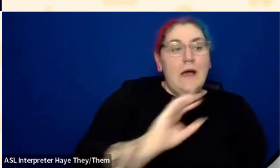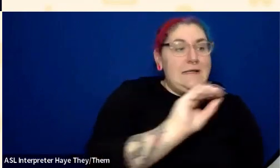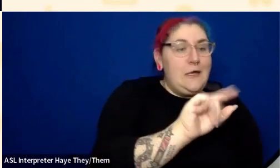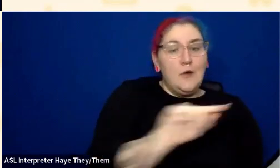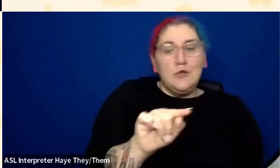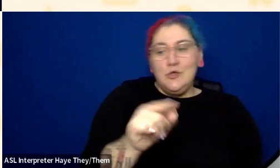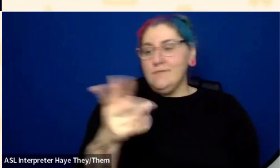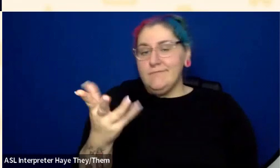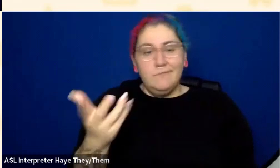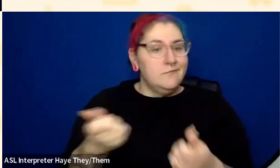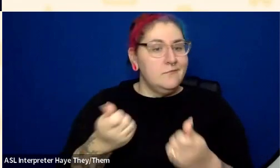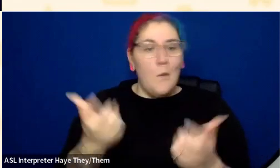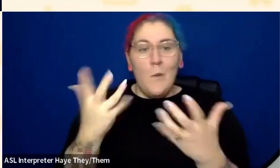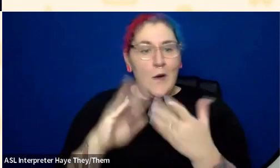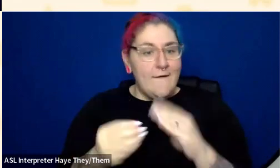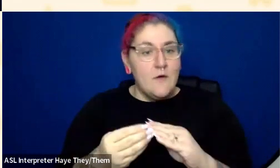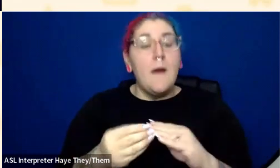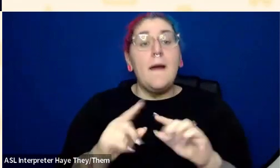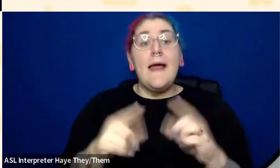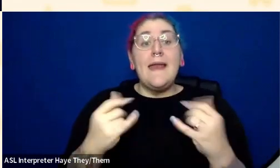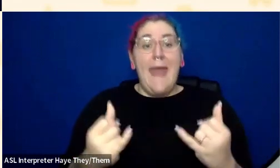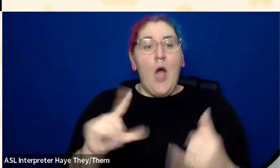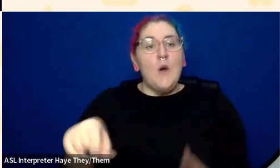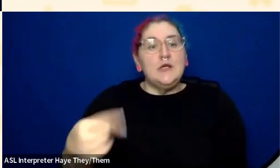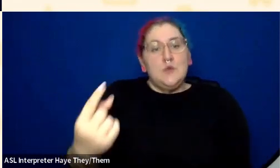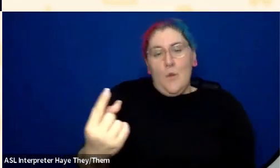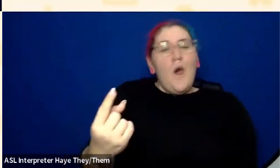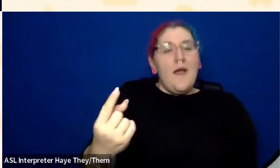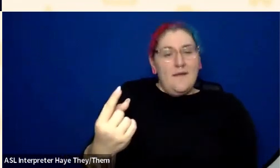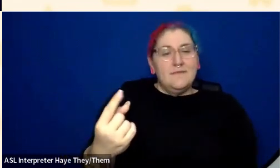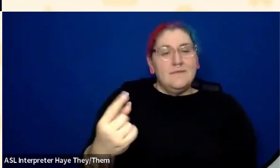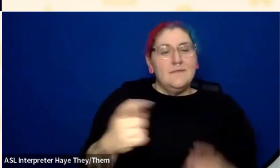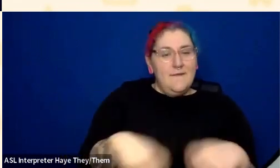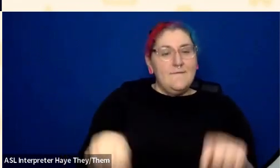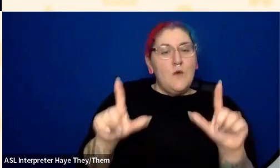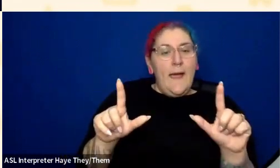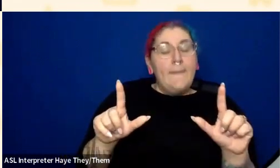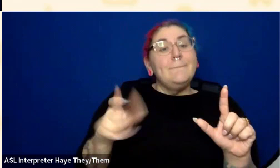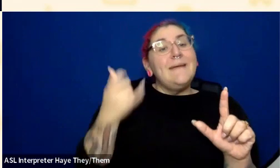Puede ser cualquiera de ellos. Si hay un lugar específico en el que desea pausarlo, tienes que jugar un poco con eso.